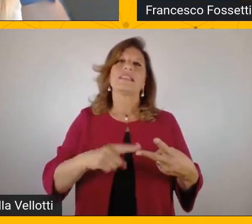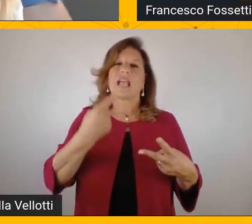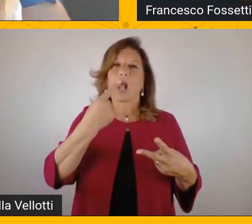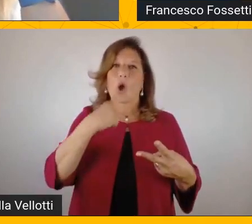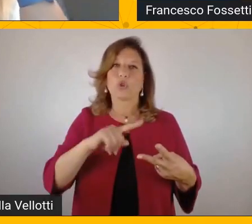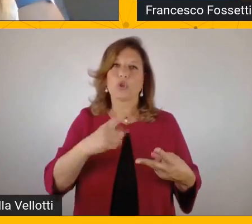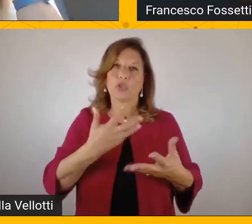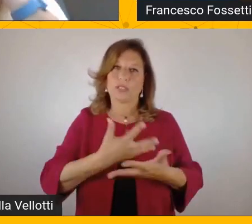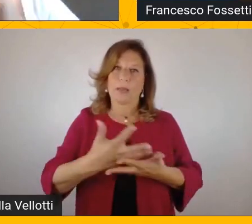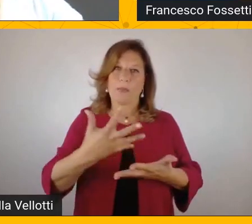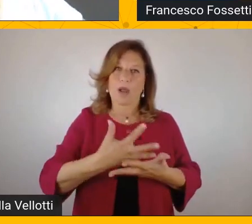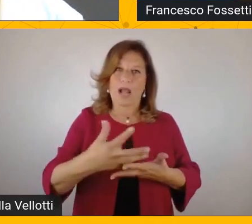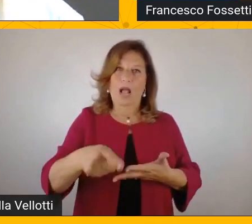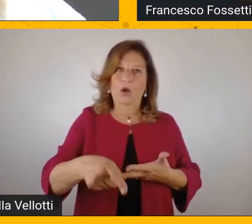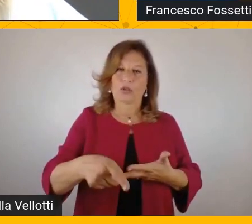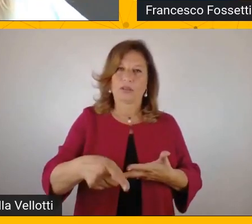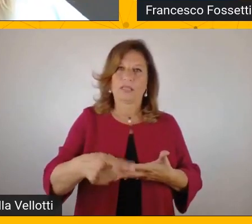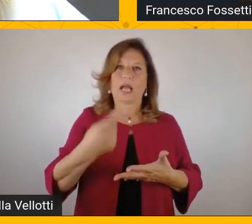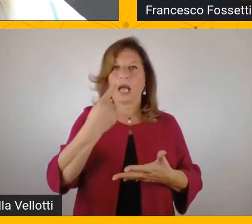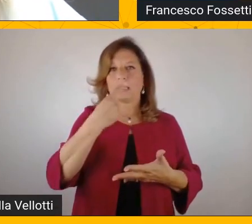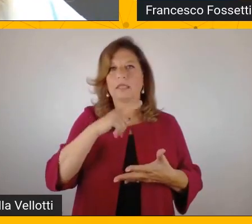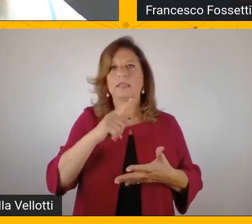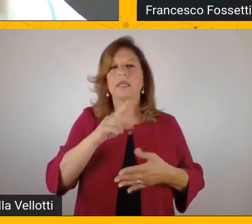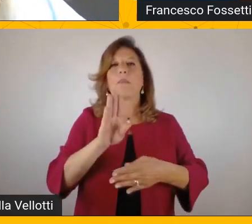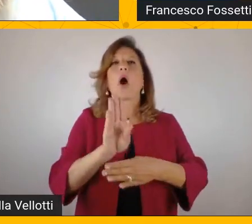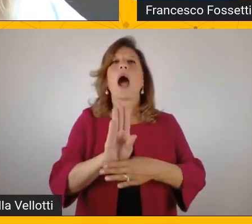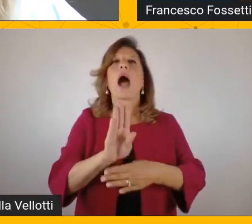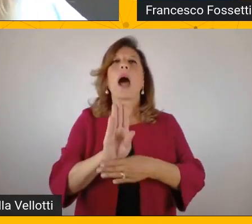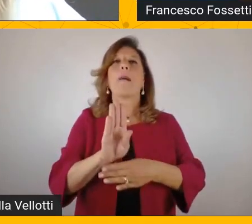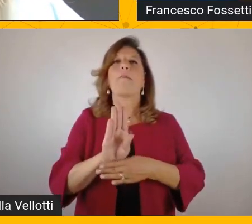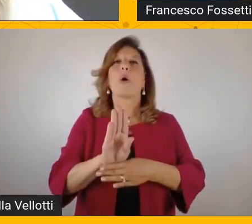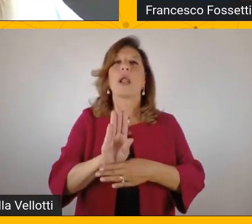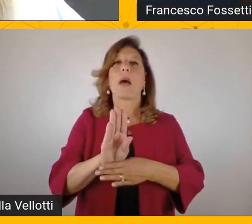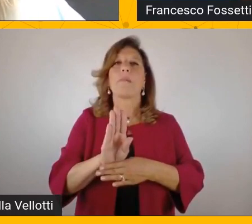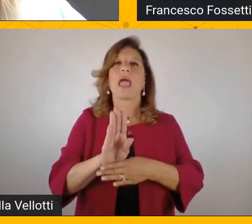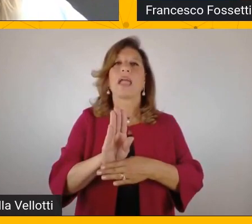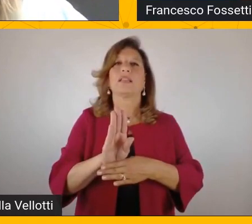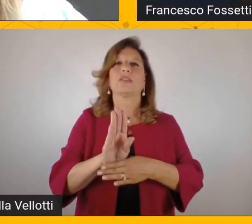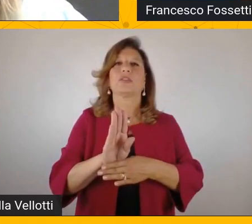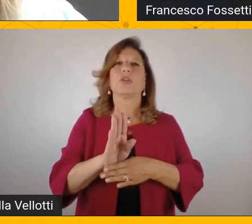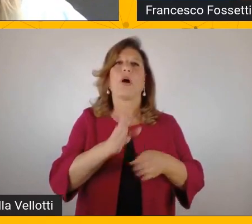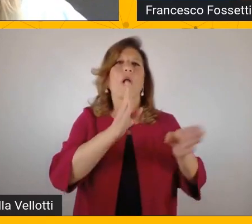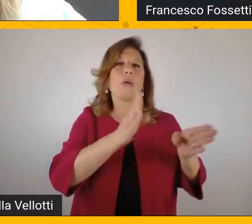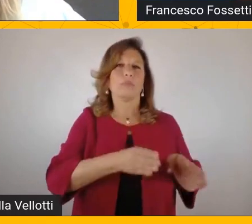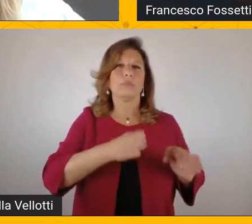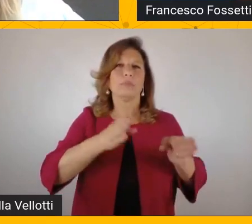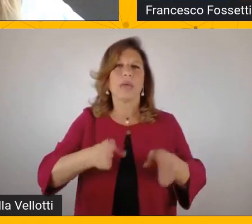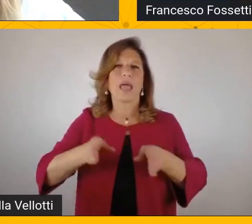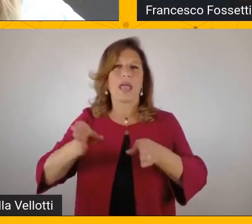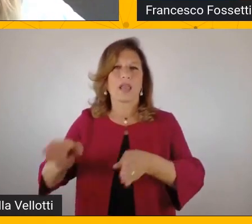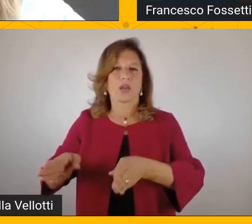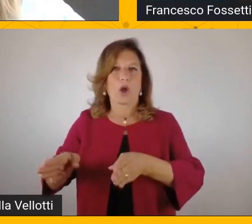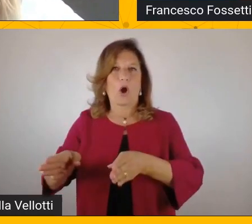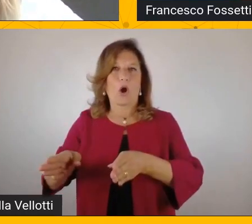modalità che tu hai raccontato è una sorta di abbonamento